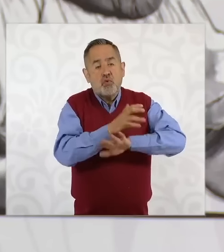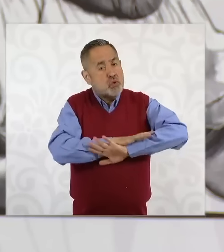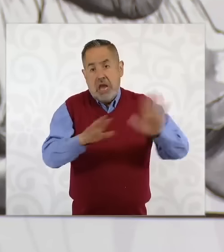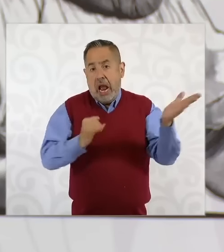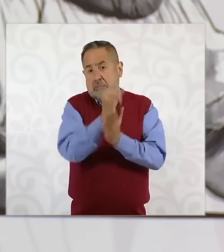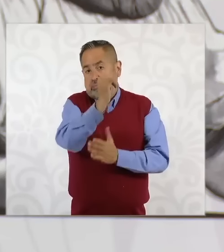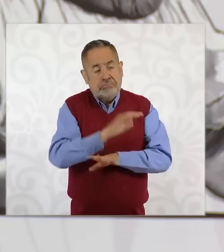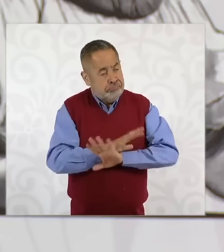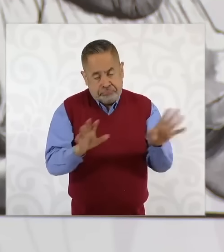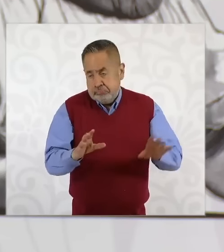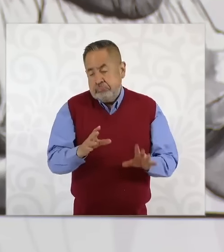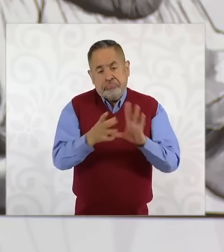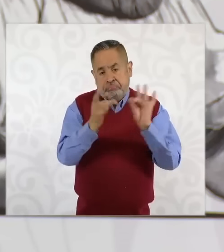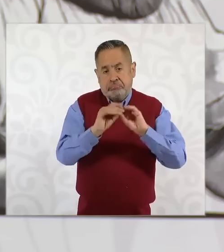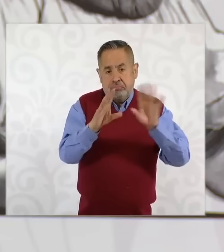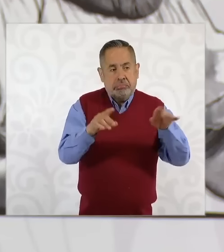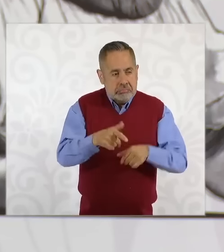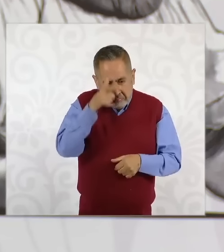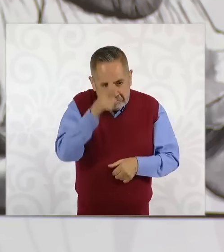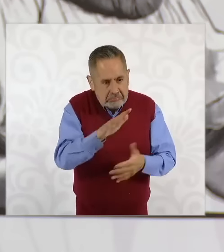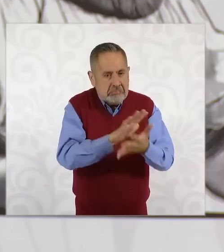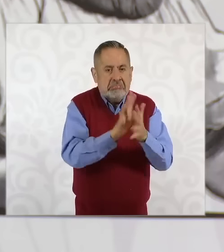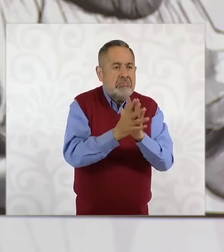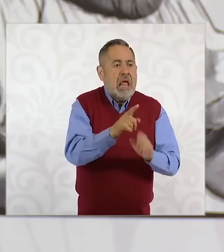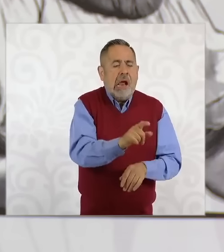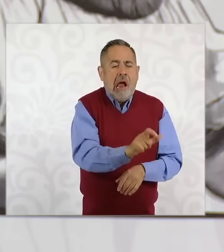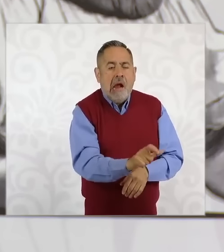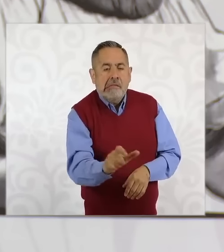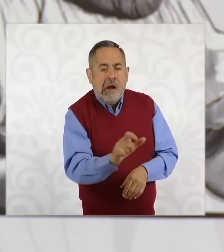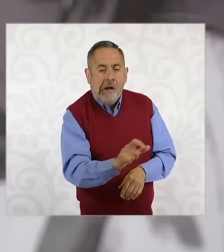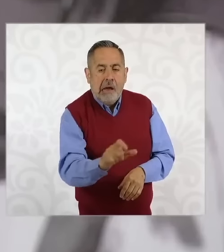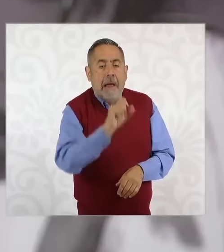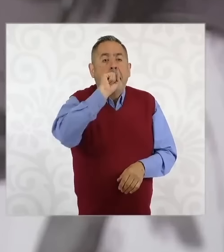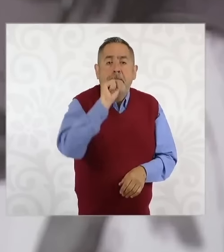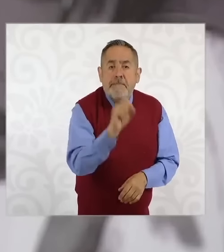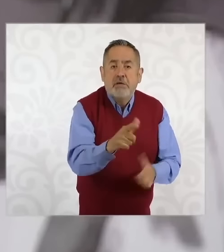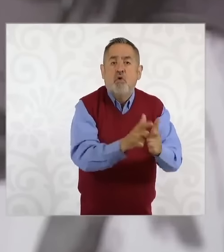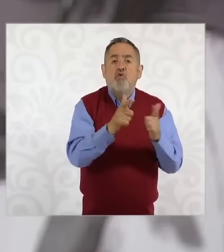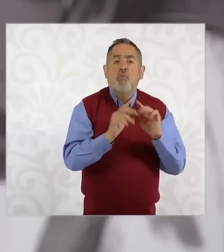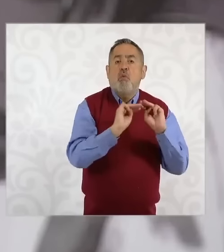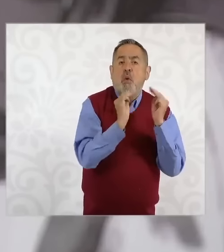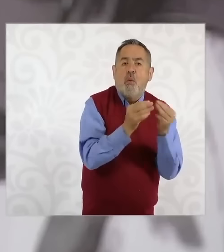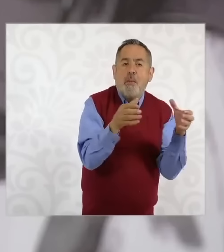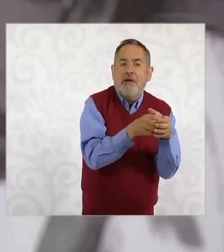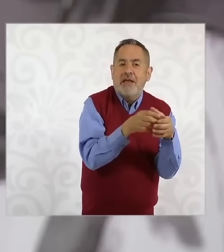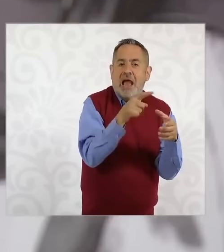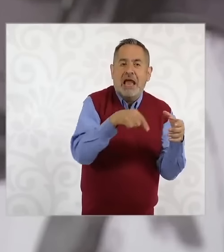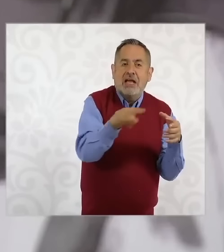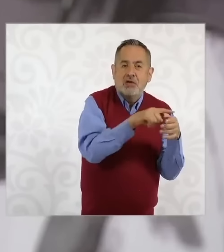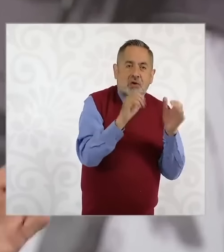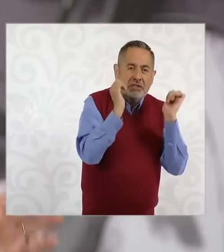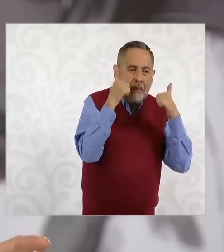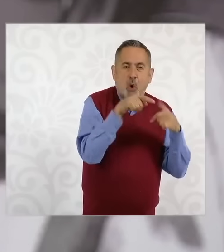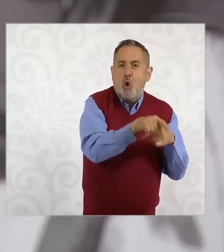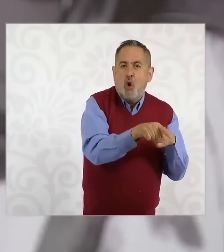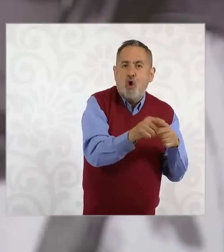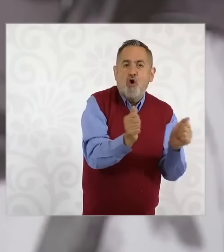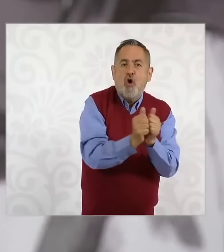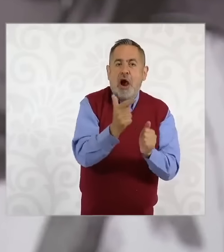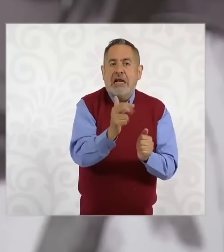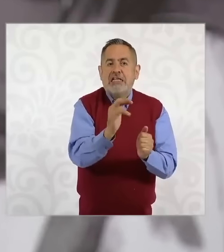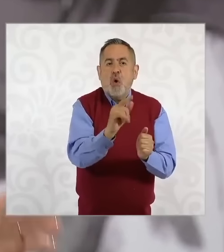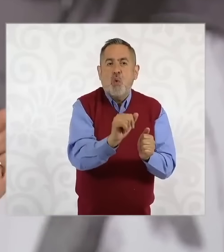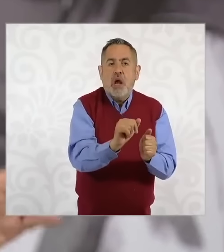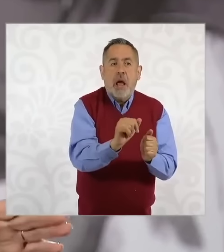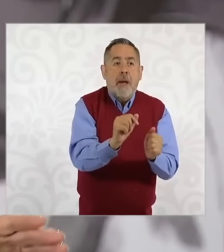que había vínculos y recibía dinero de ese mismo grupo delictivo García Luna, que fue con Fox el